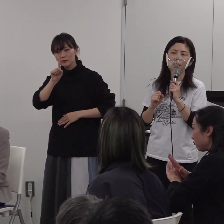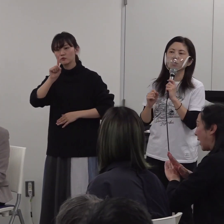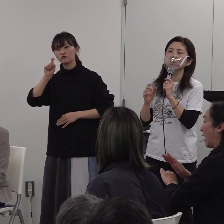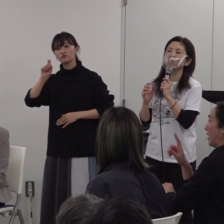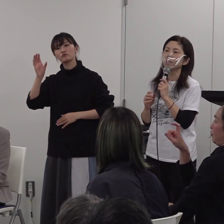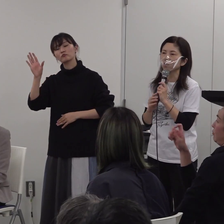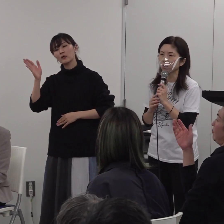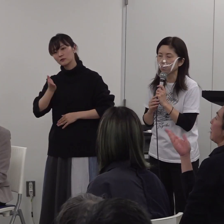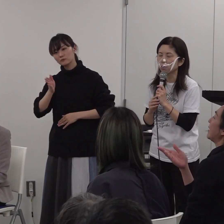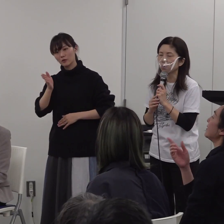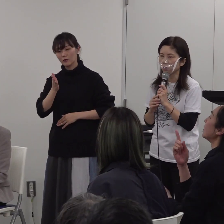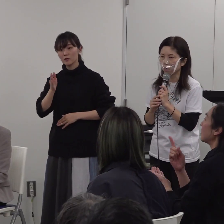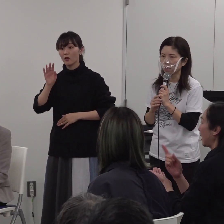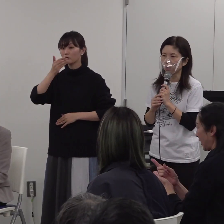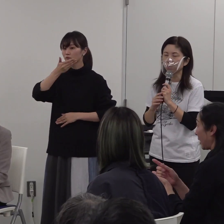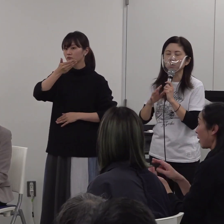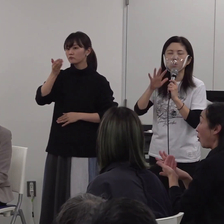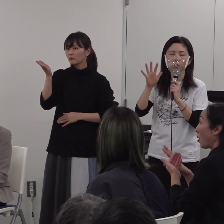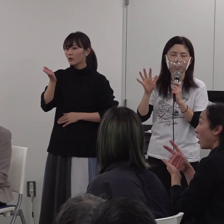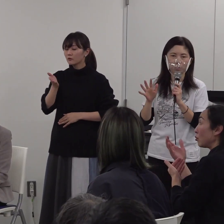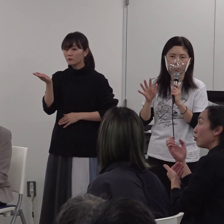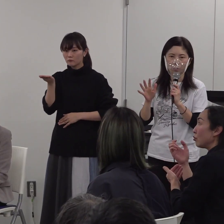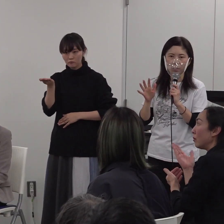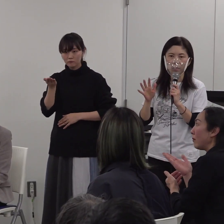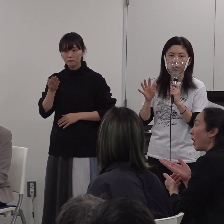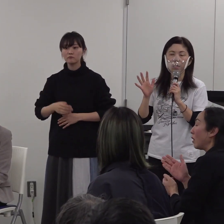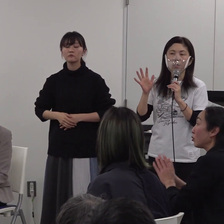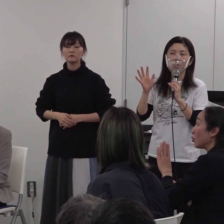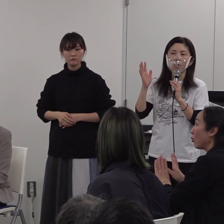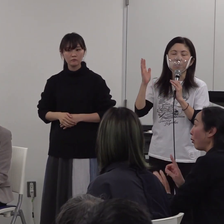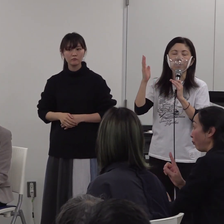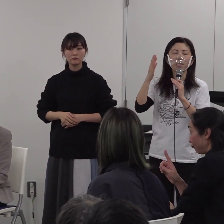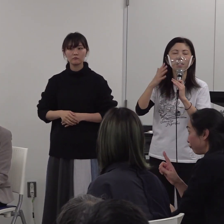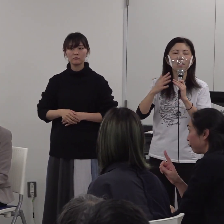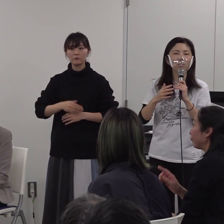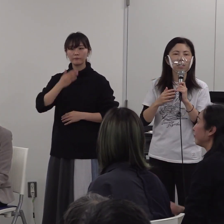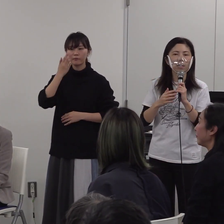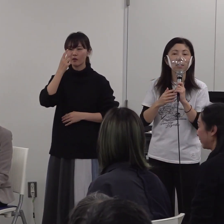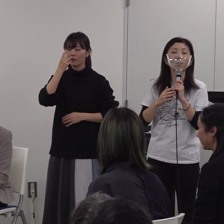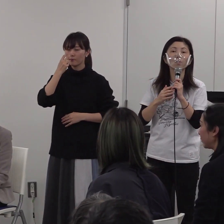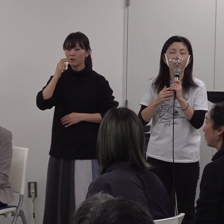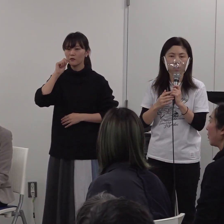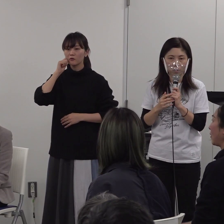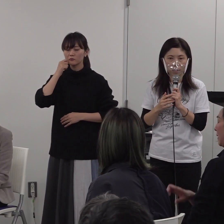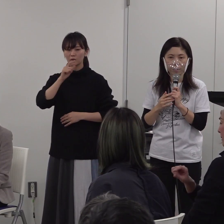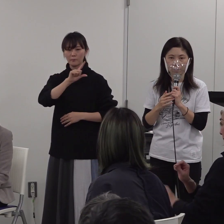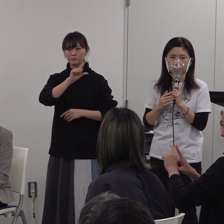9割の人はどんなどのような状況か見えにくさがいろいろあります